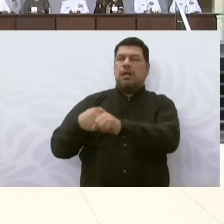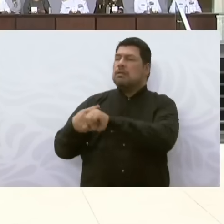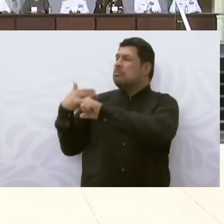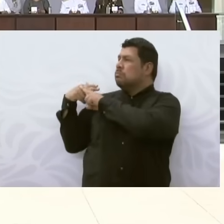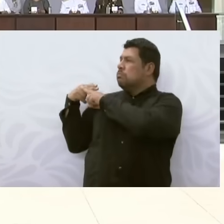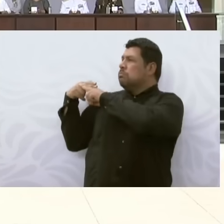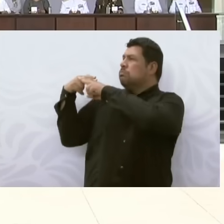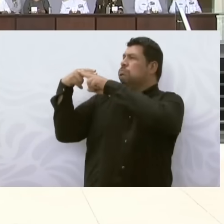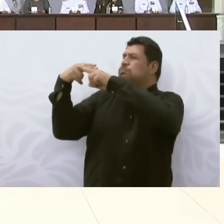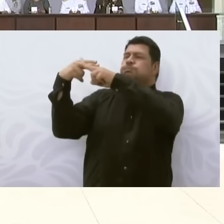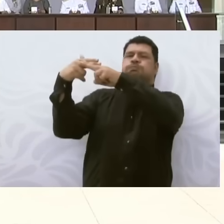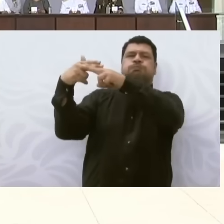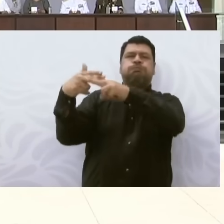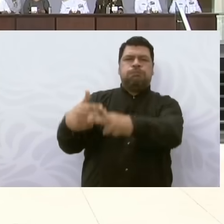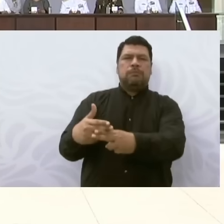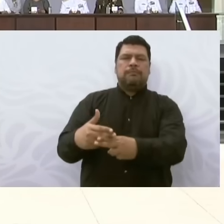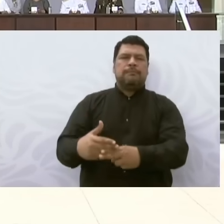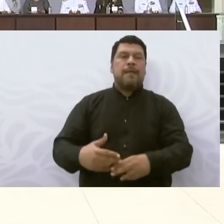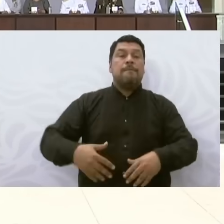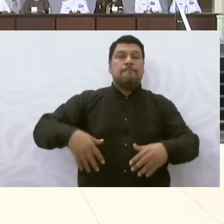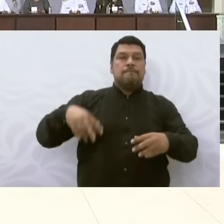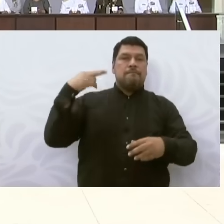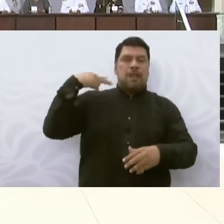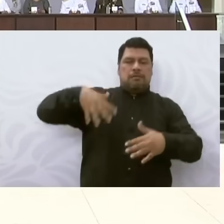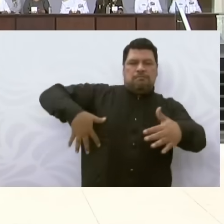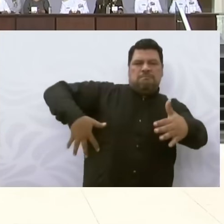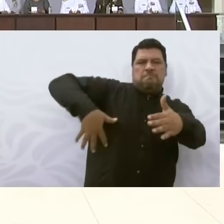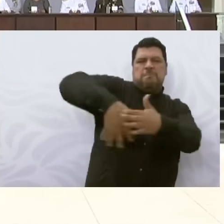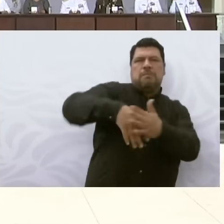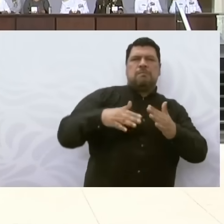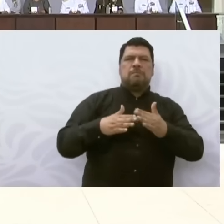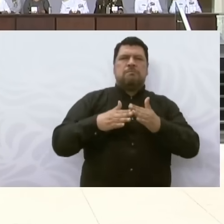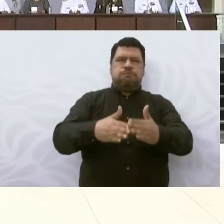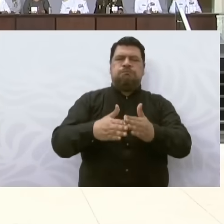fue el escenario de una gesta heroica que reafirmó la valentía y el orgullo del pueblo